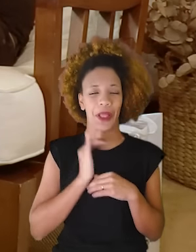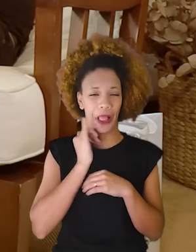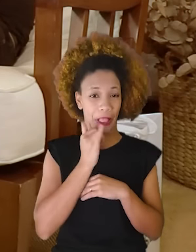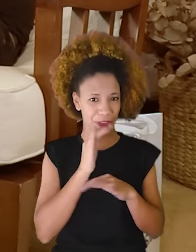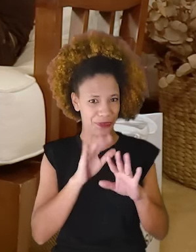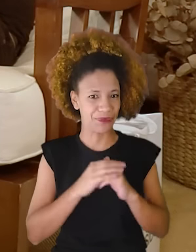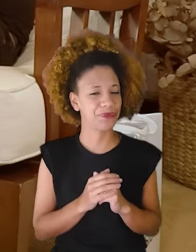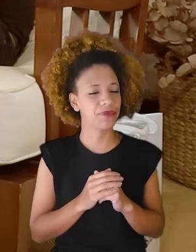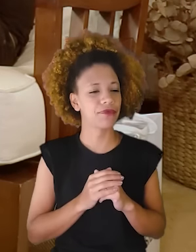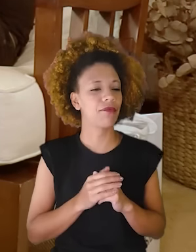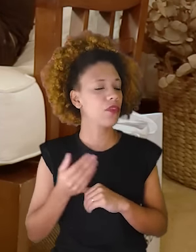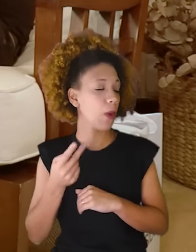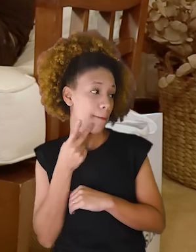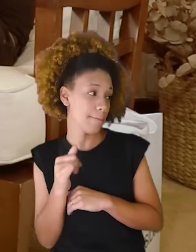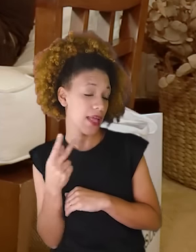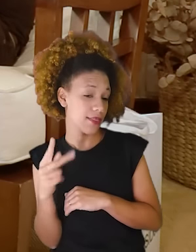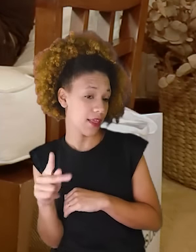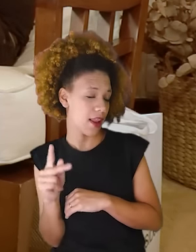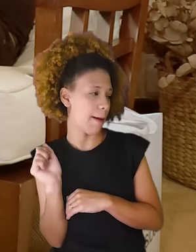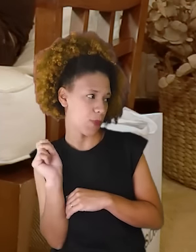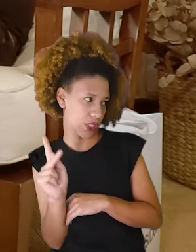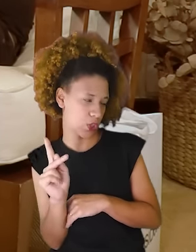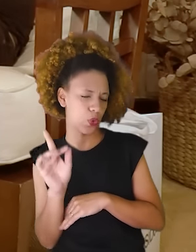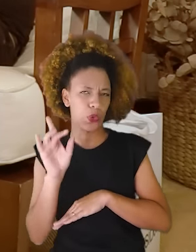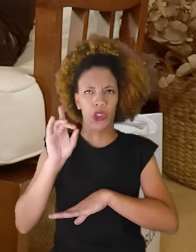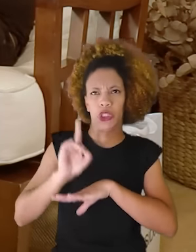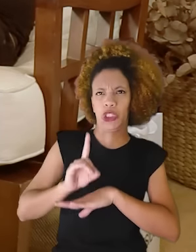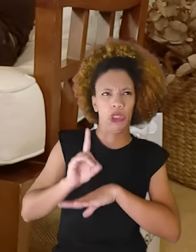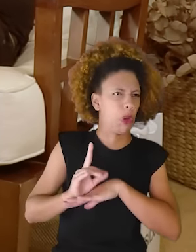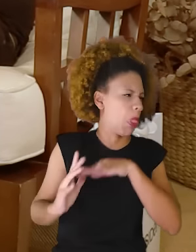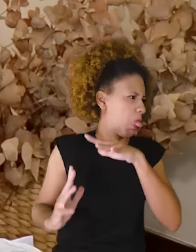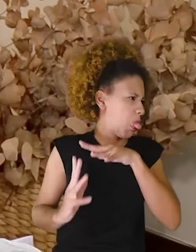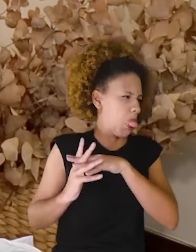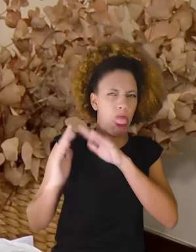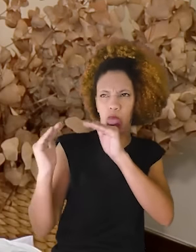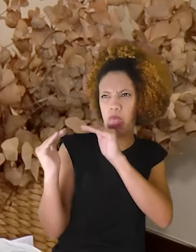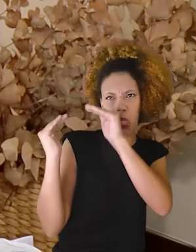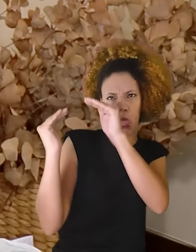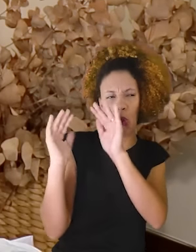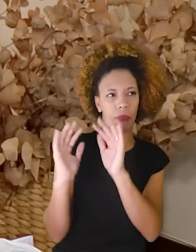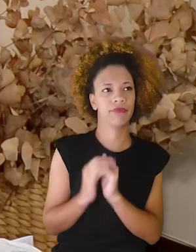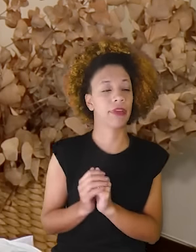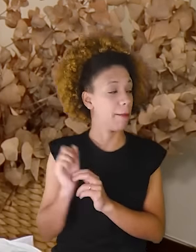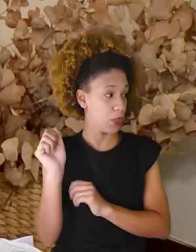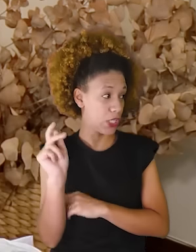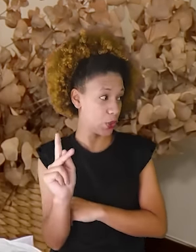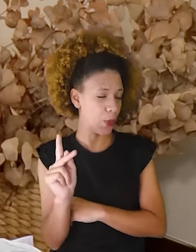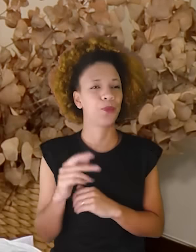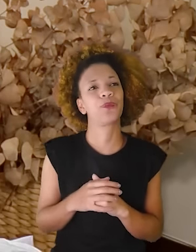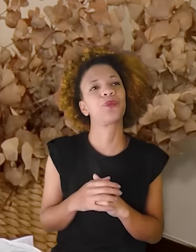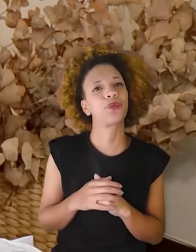amigo meu o pai dele se aposentou o pai dele era diretor [ __ ] da galáxia tal ele aposentou E aí o